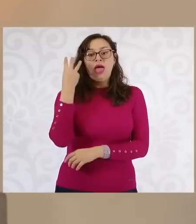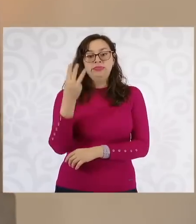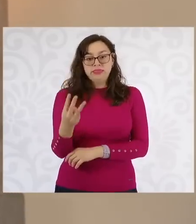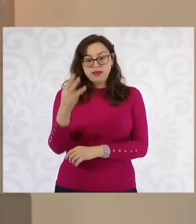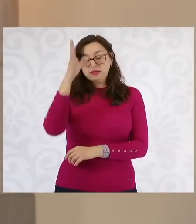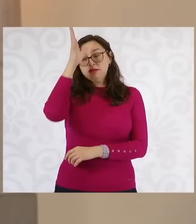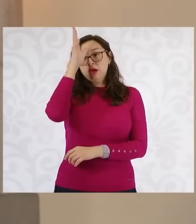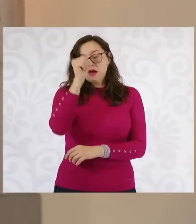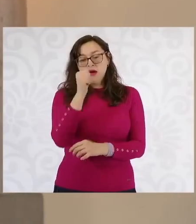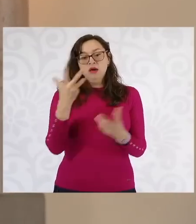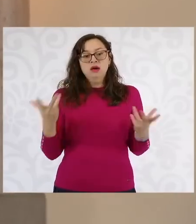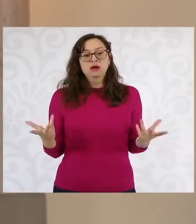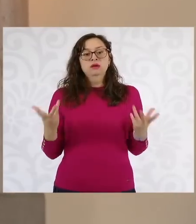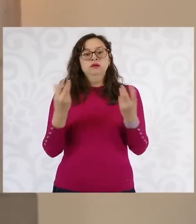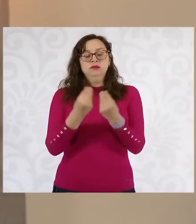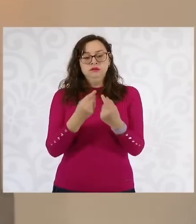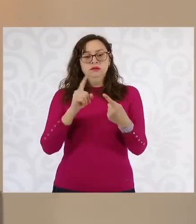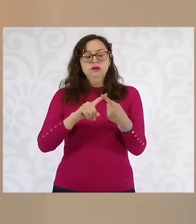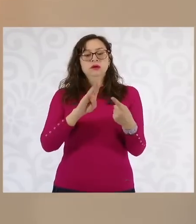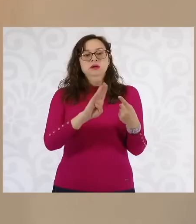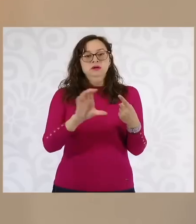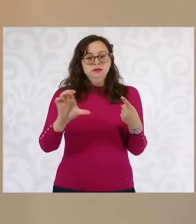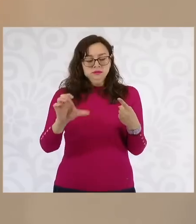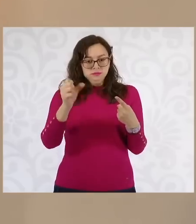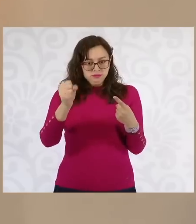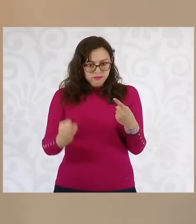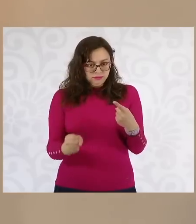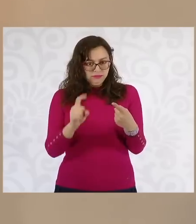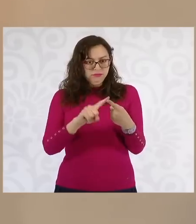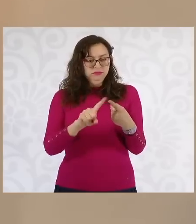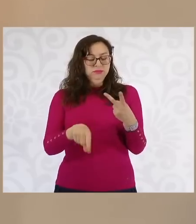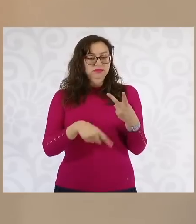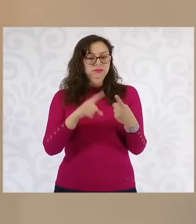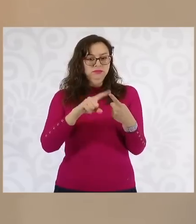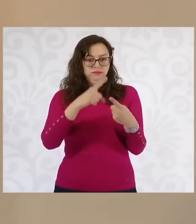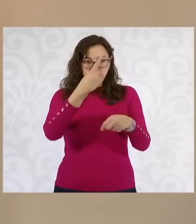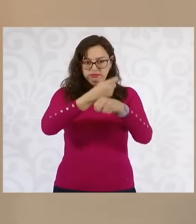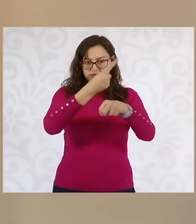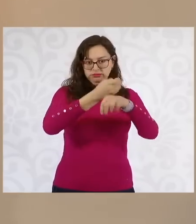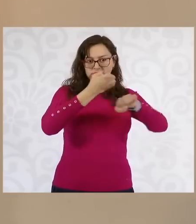colaboración con baj California Sur recordarán fue el primero en el cual estuvo como testigo de honor